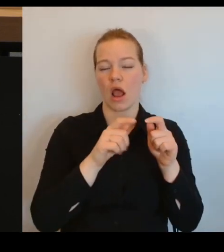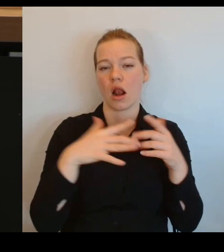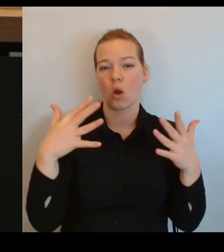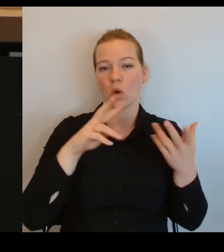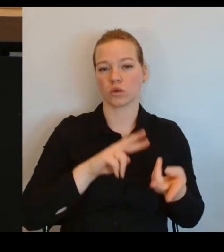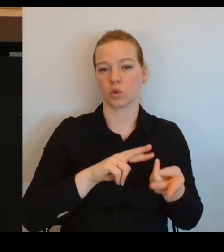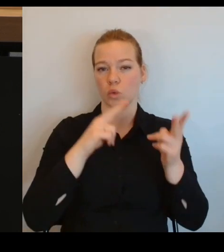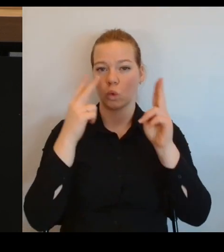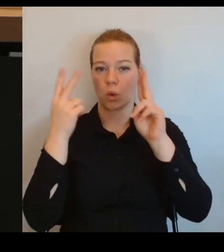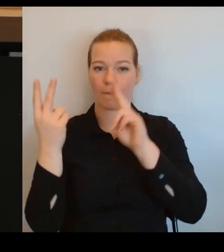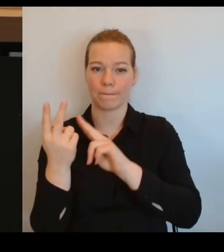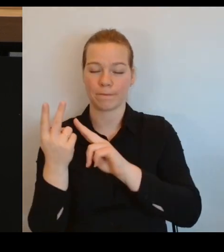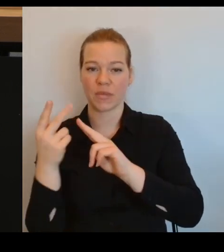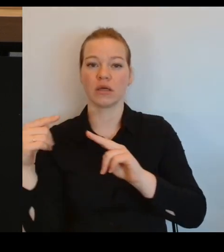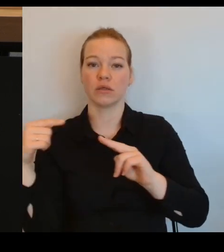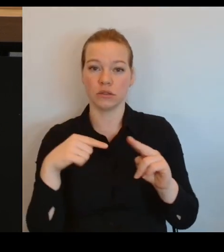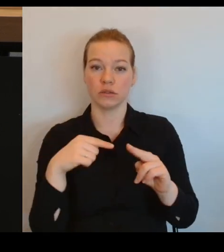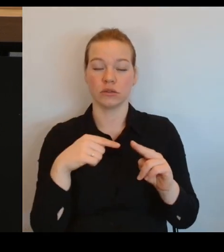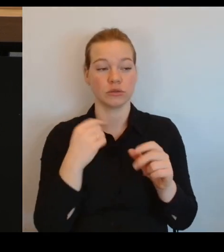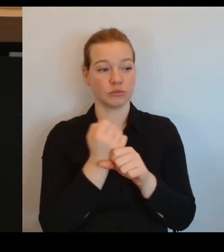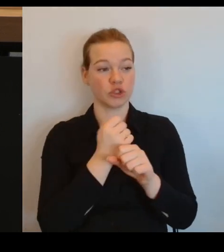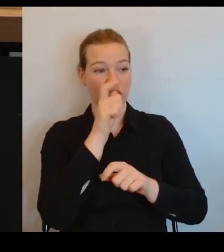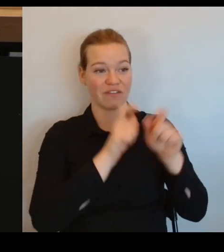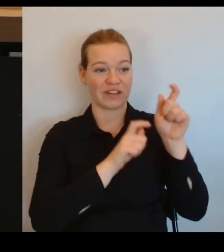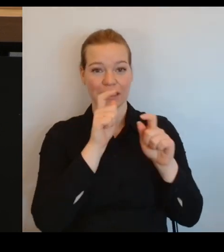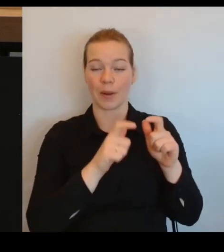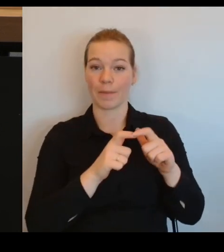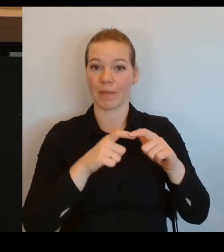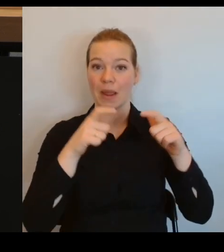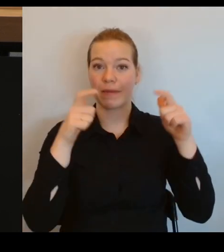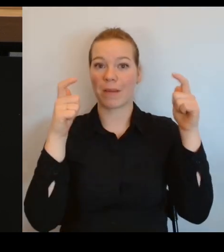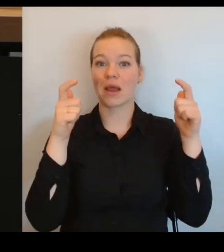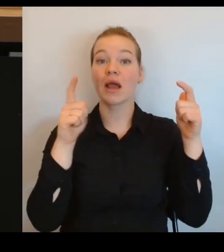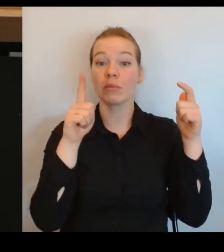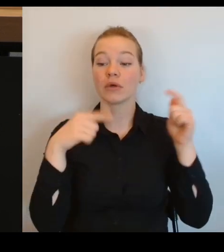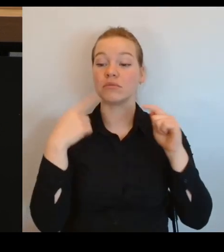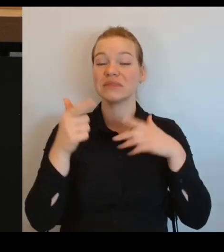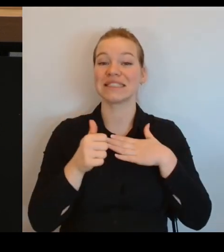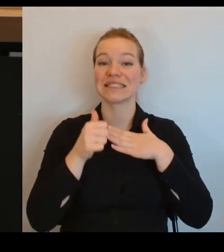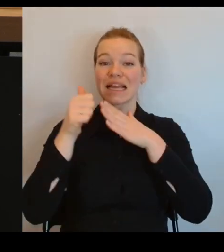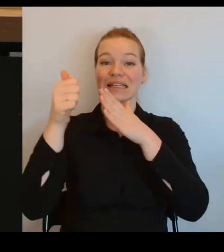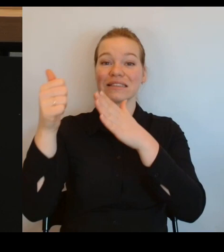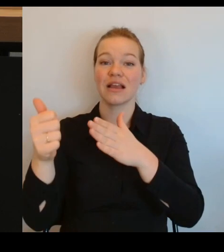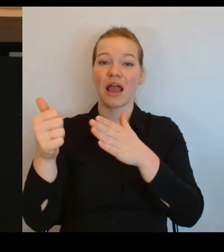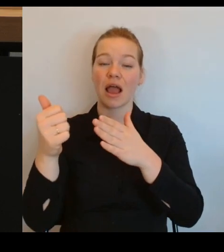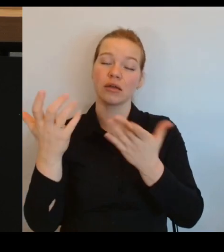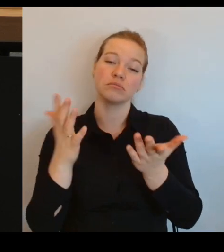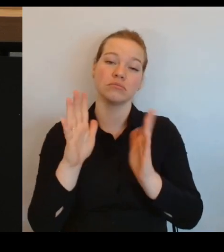scheinen in den nächsten sechs Jahren knapp 40.000 Beschäftigte altersbedingt aus 40.000.